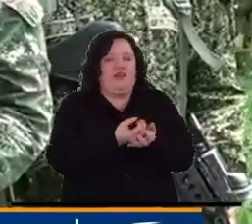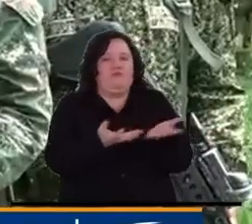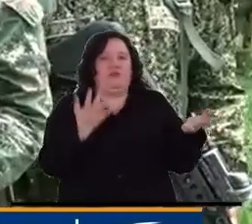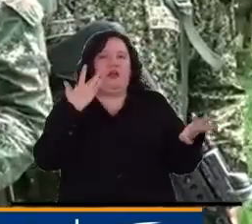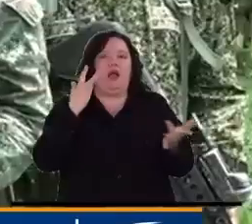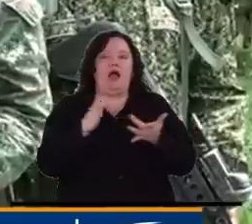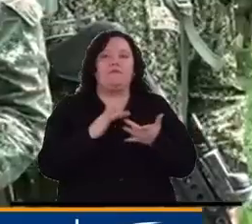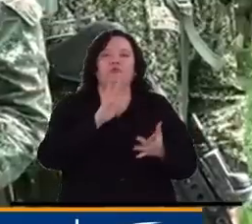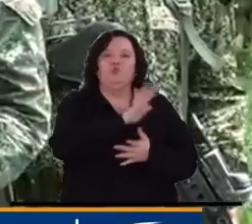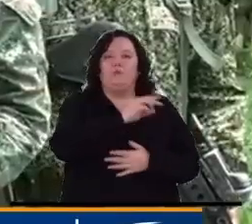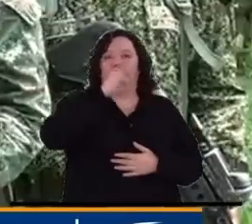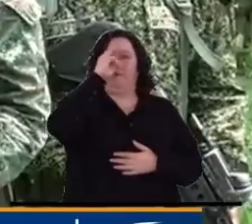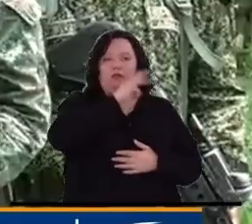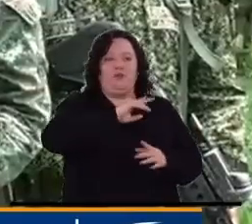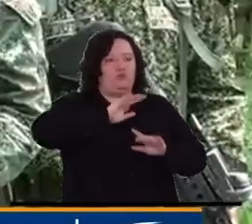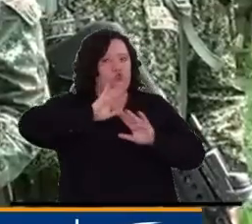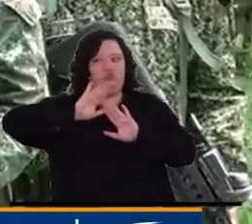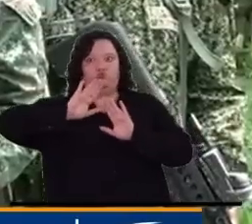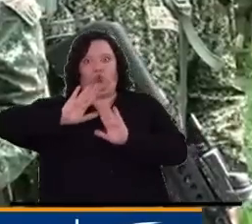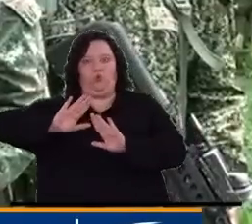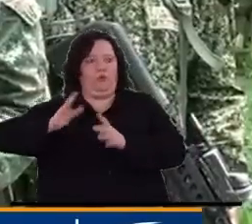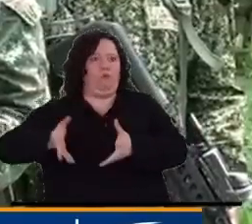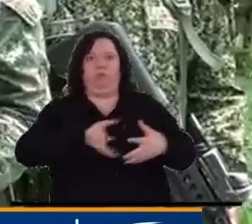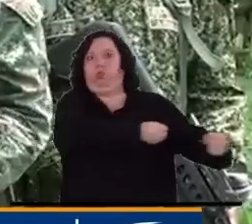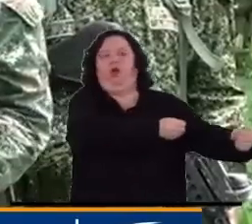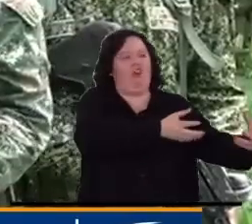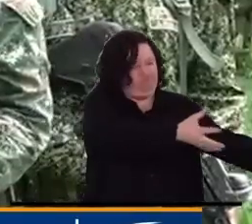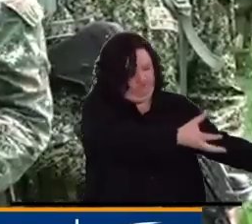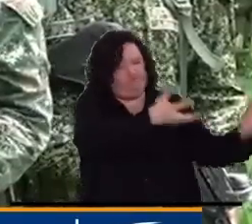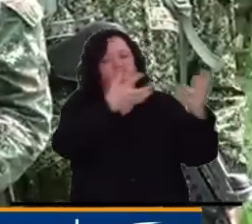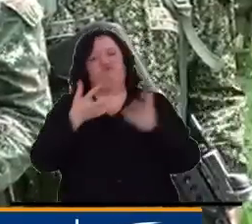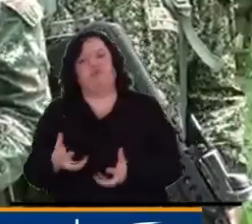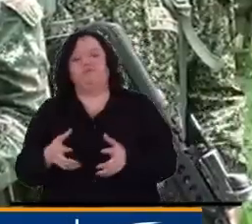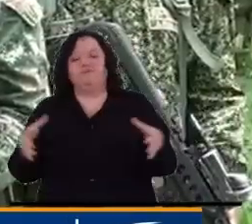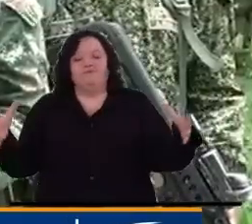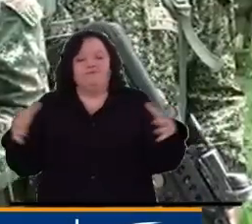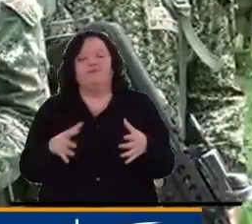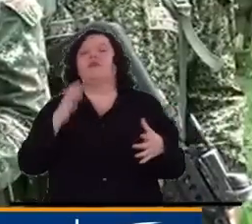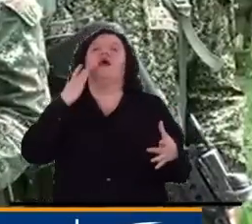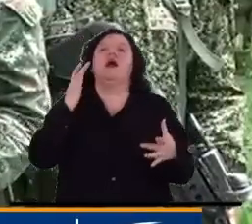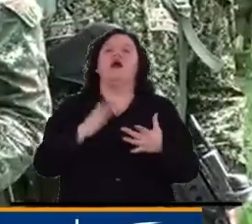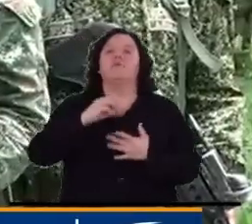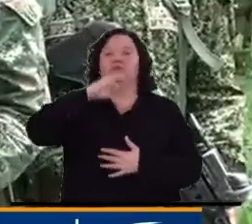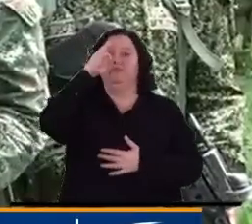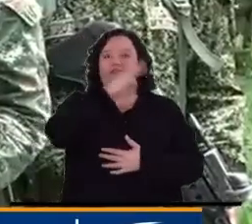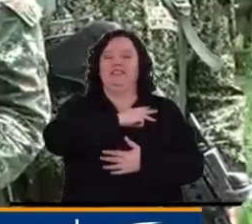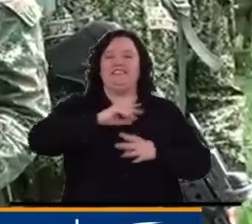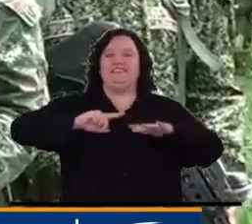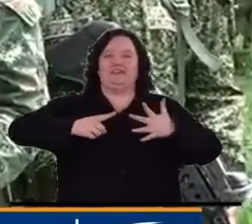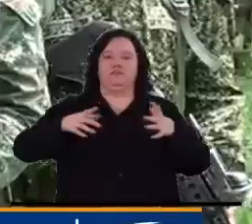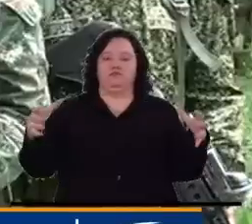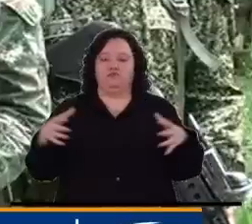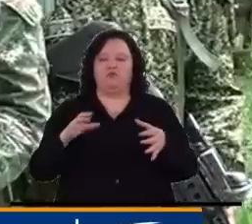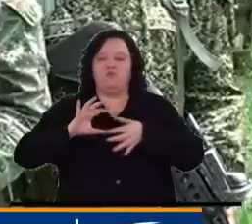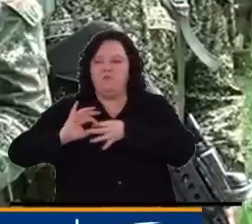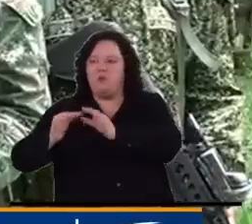logró la incautación de los fusiles, proveedores, abundante munición equipo de comunicaciones y material de